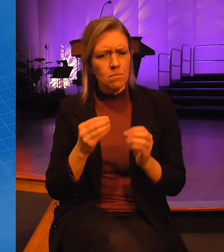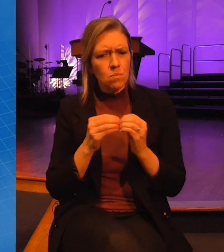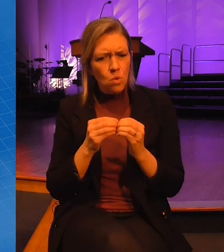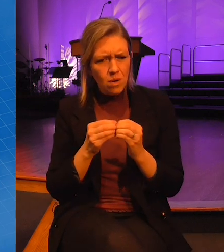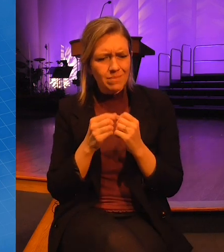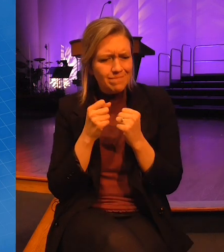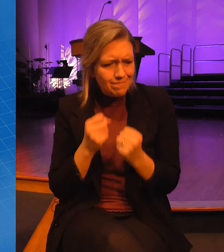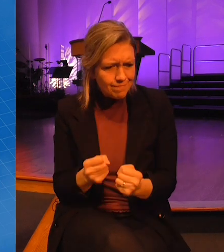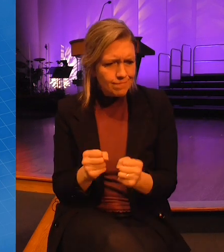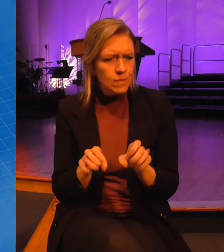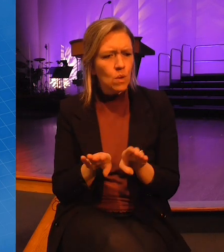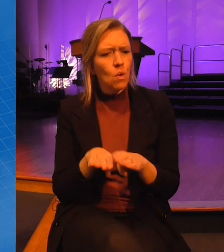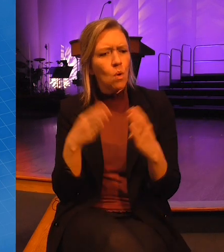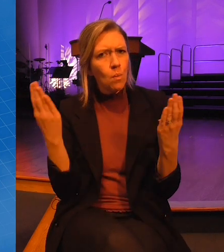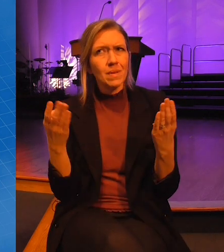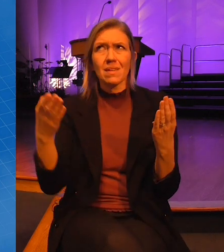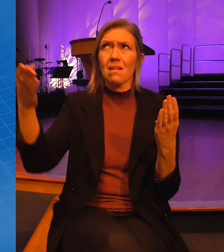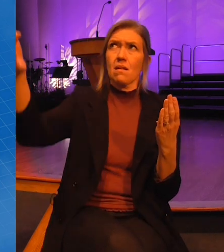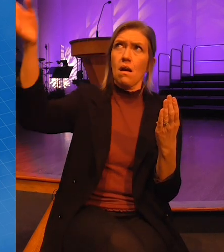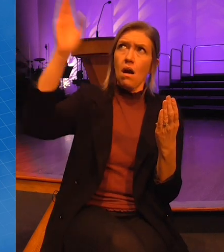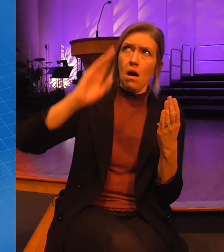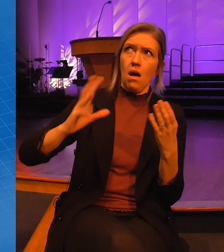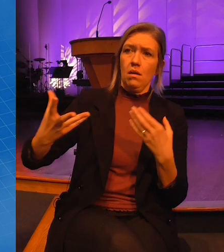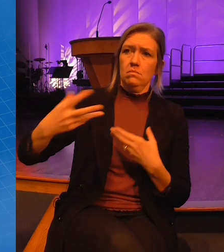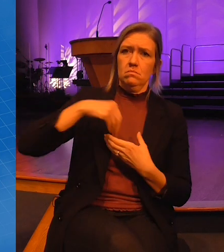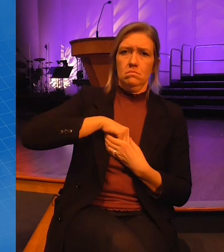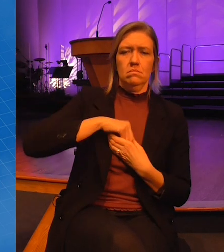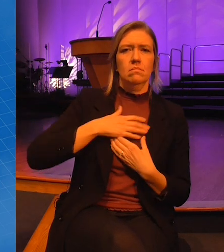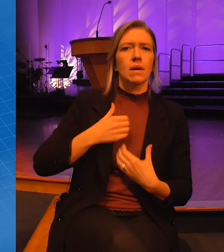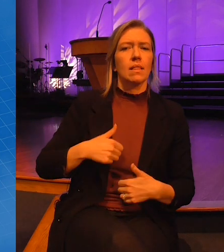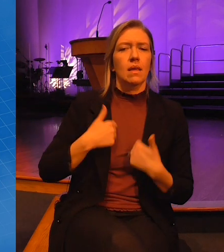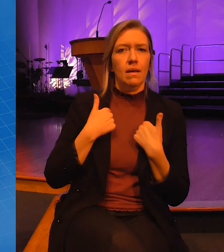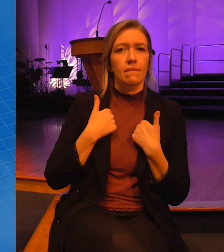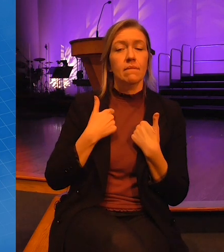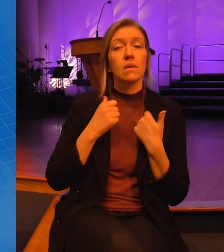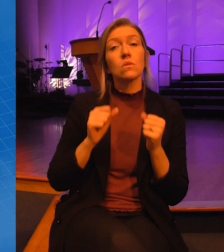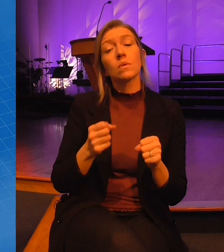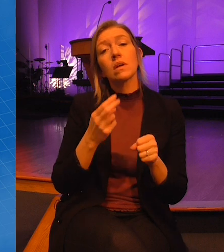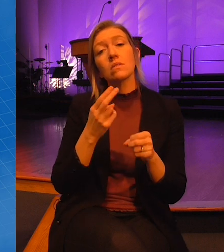la resonancia de Dios en mi vida si quieres llamarla mente universal? o Espíritu algo más está